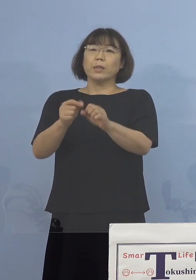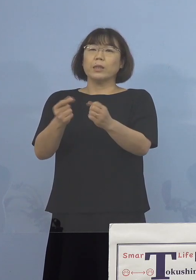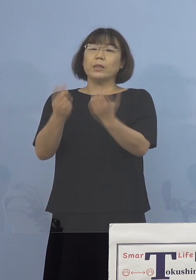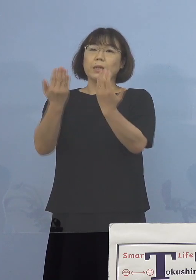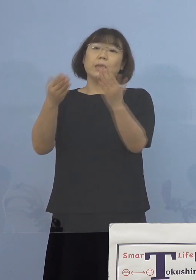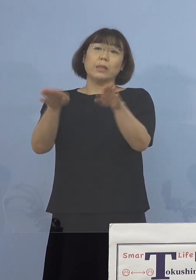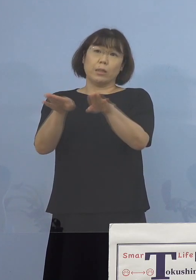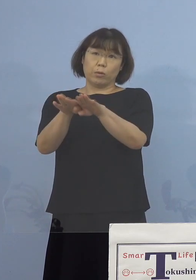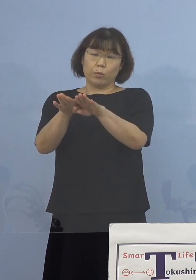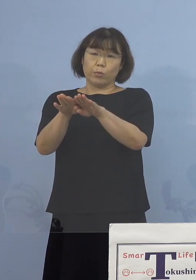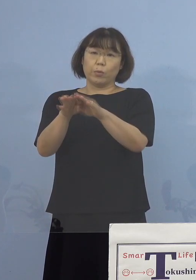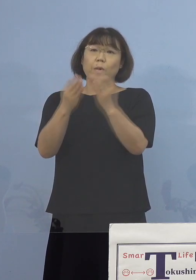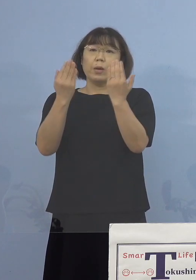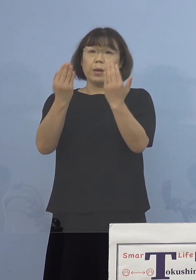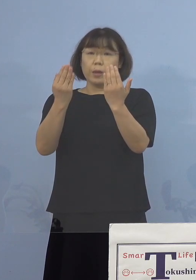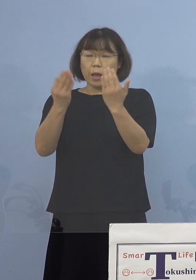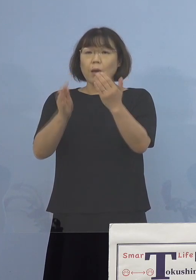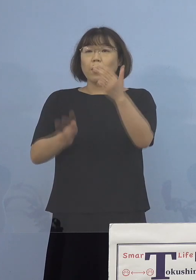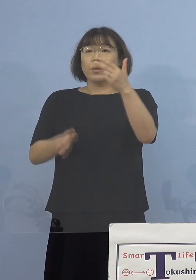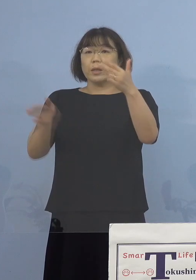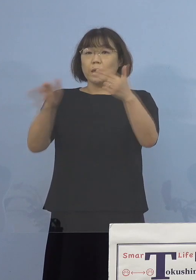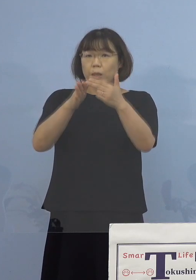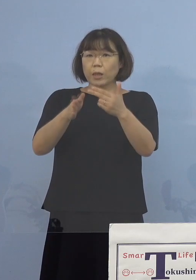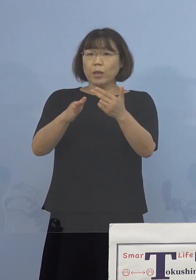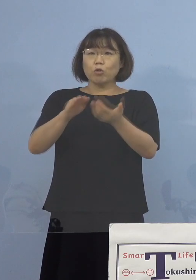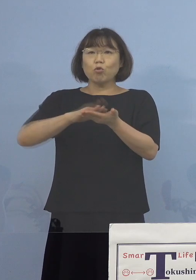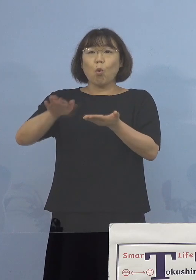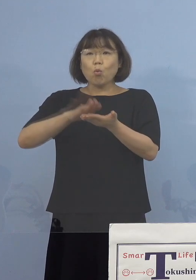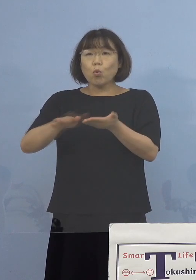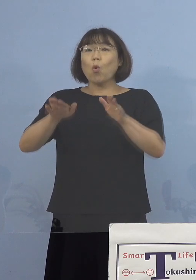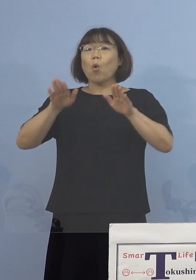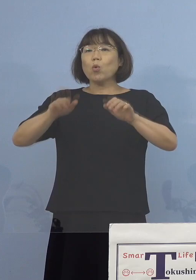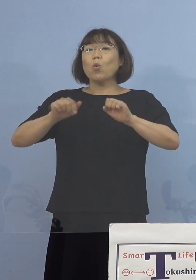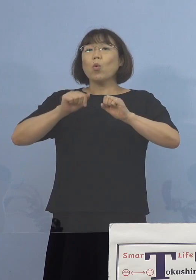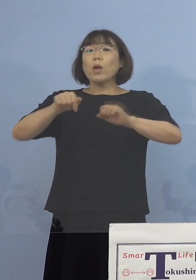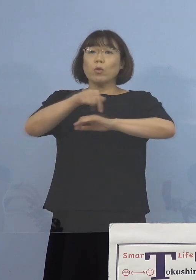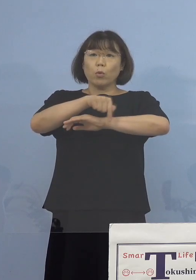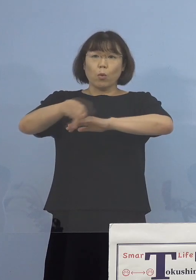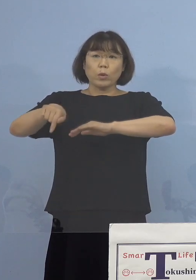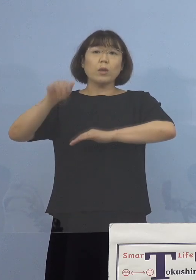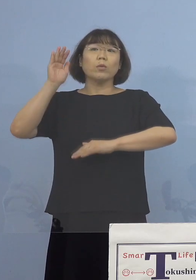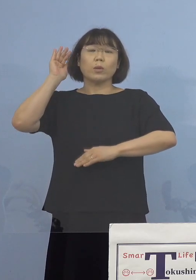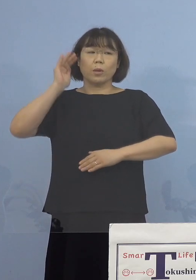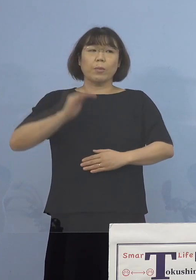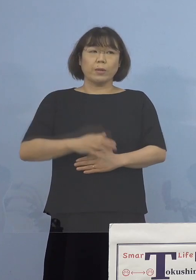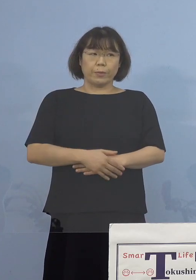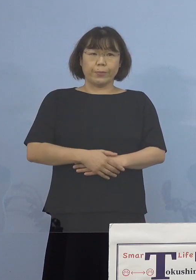学校施設の消毒については、本日行われる予定 というふうに聞いております